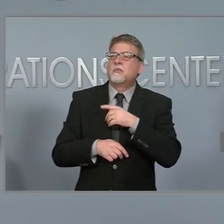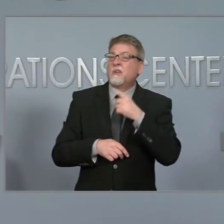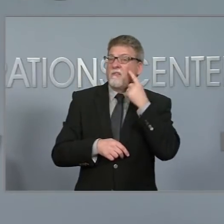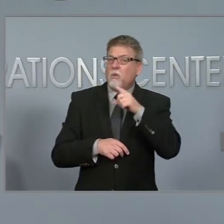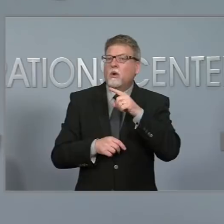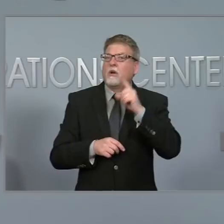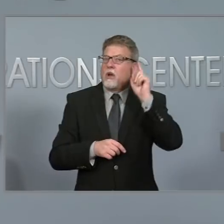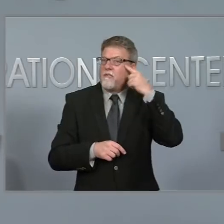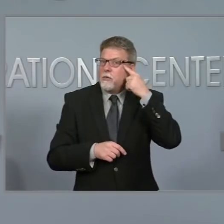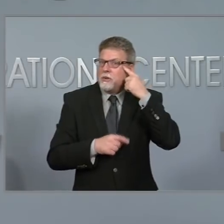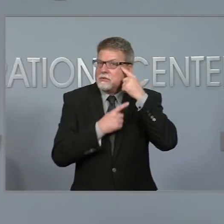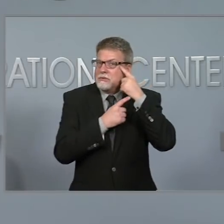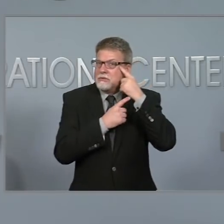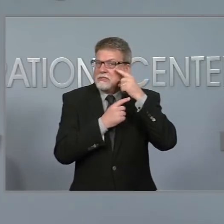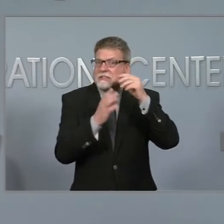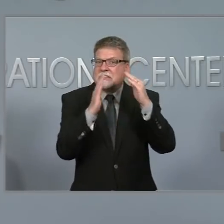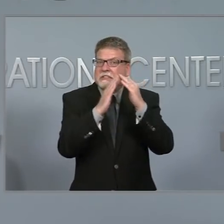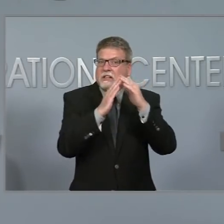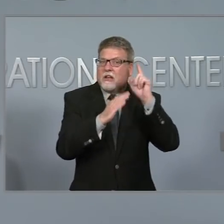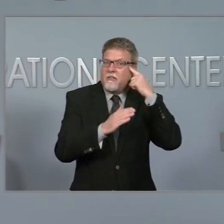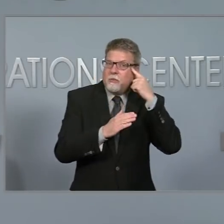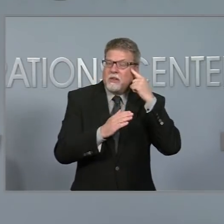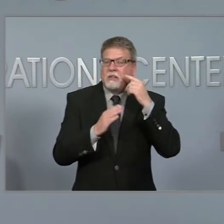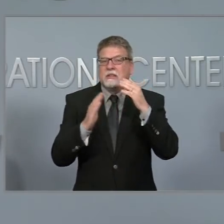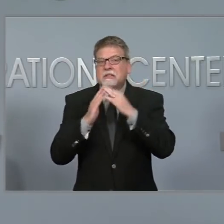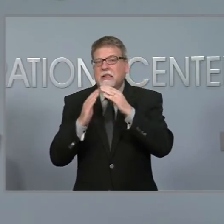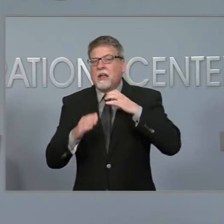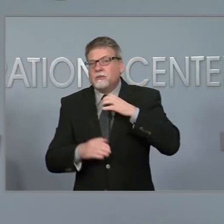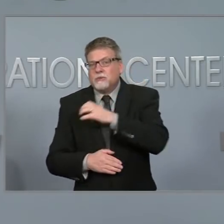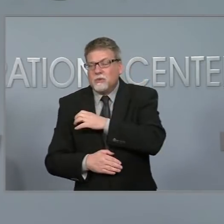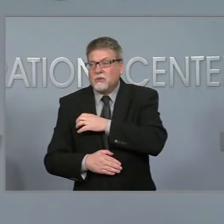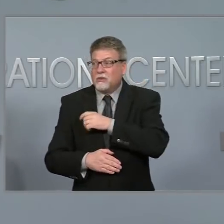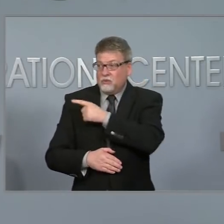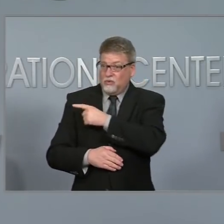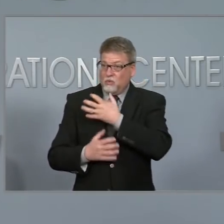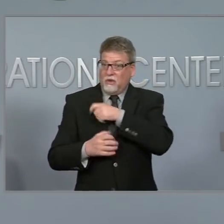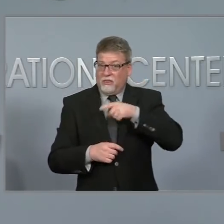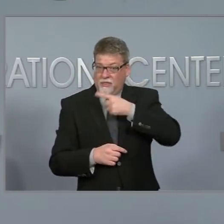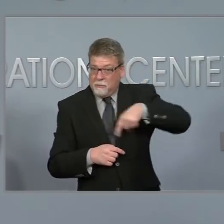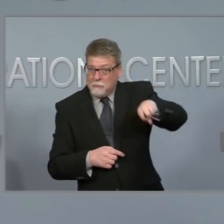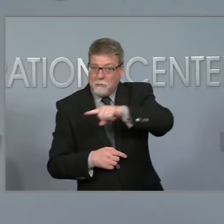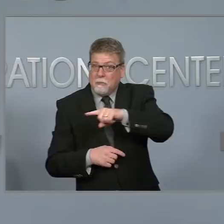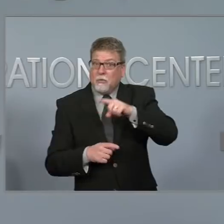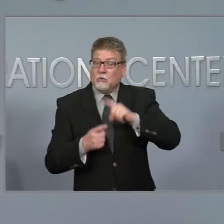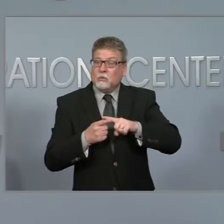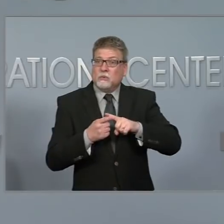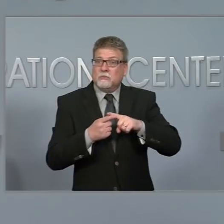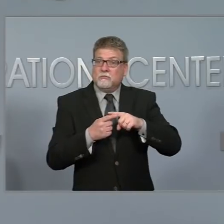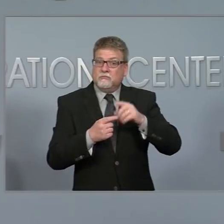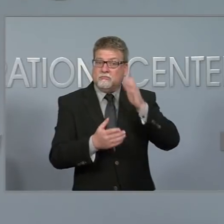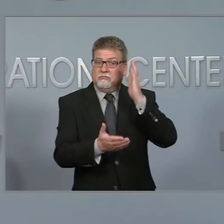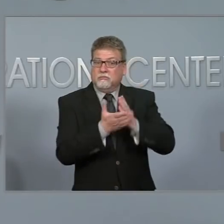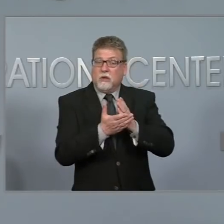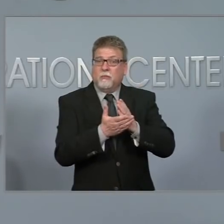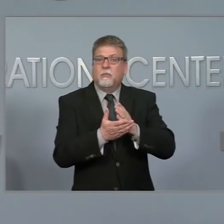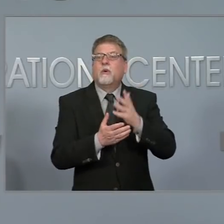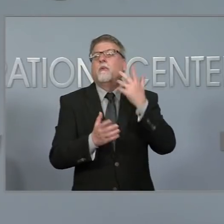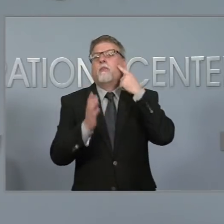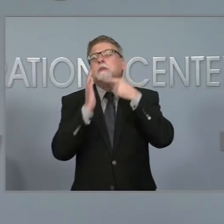Pregunta quiero claridad. Usted mencionó el siete de marzo que es cuando el sol que va a estar actualizado en donde usted. Sugiere que dejen de usar la